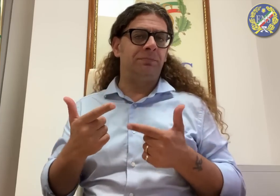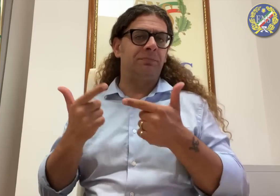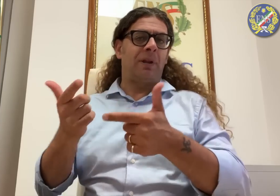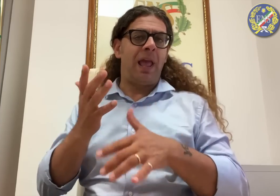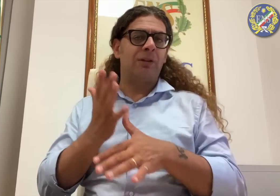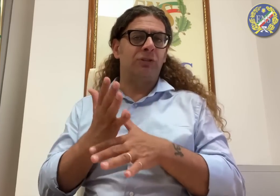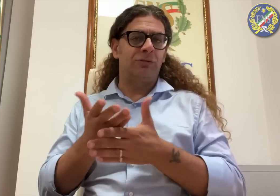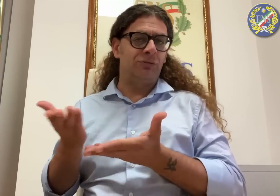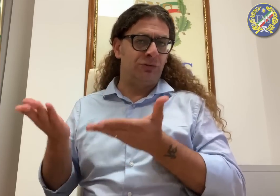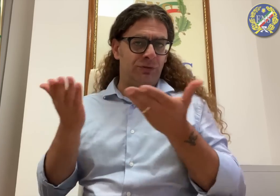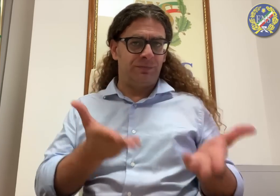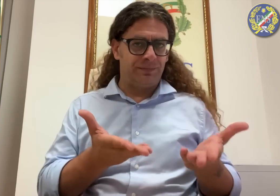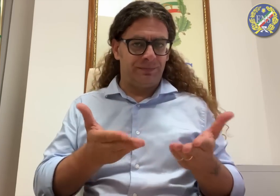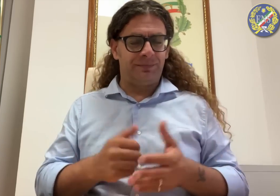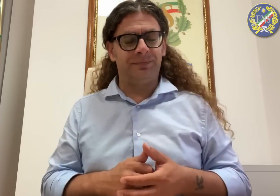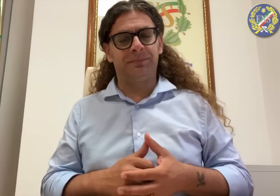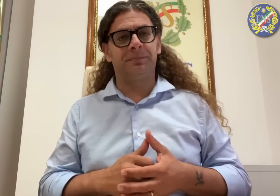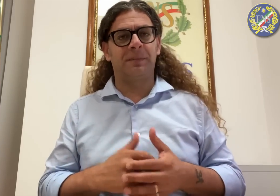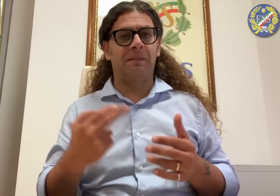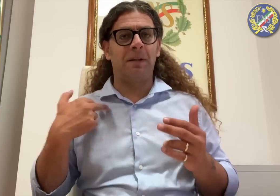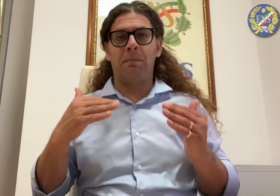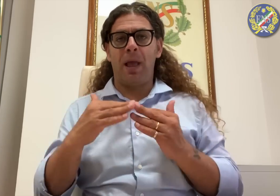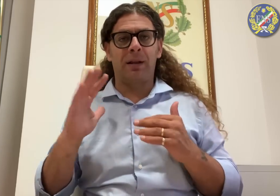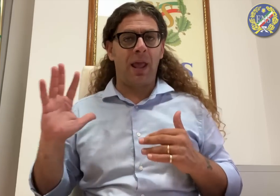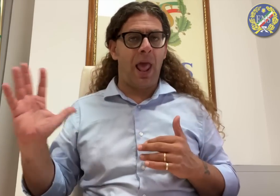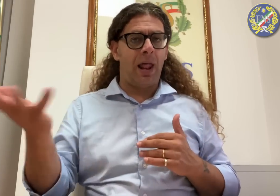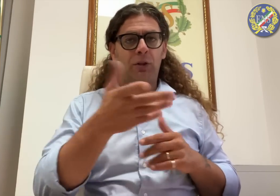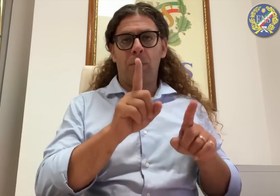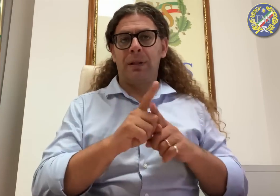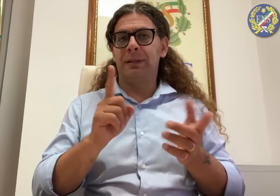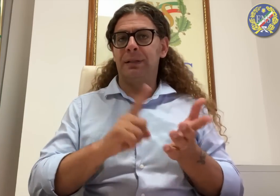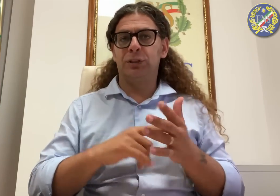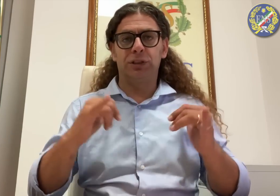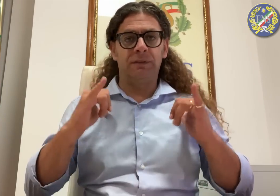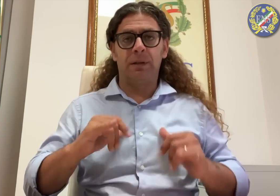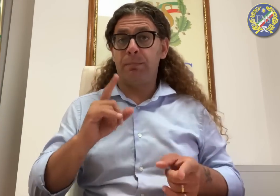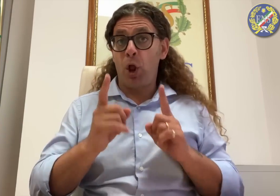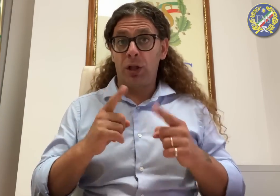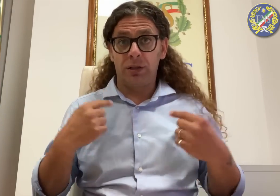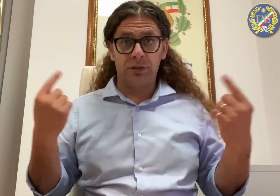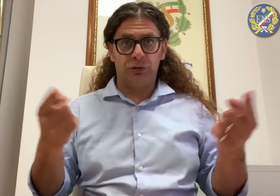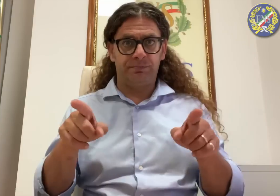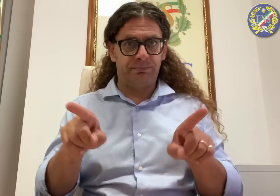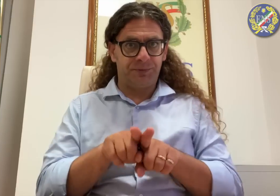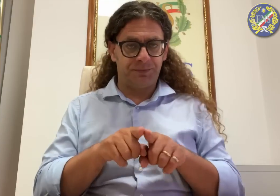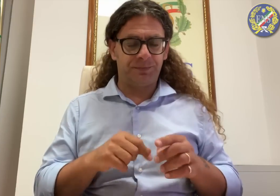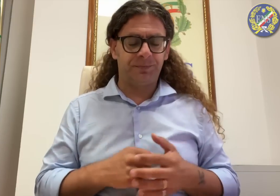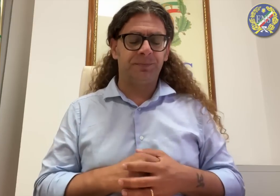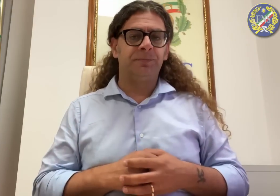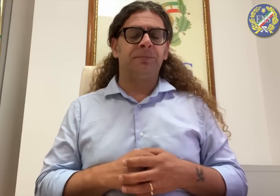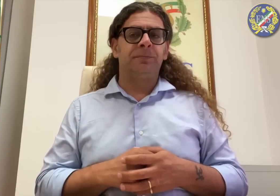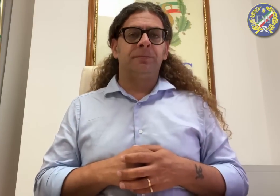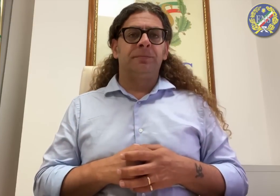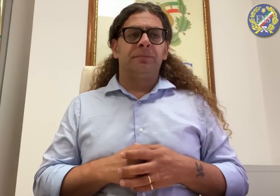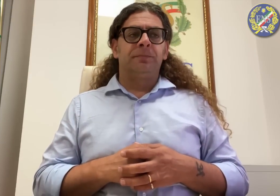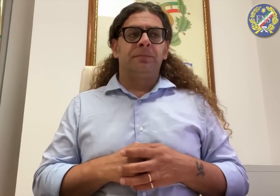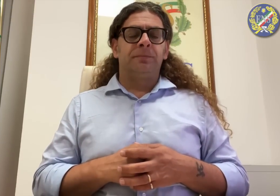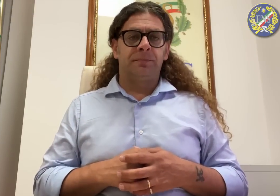quali bisogna garantire il pieno accesso al pari di tutti i cittadini che godono dei diritti civili e politici.